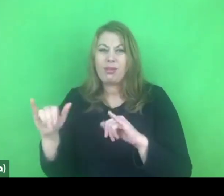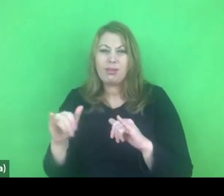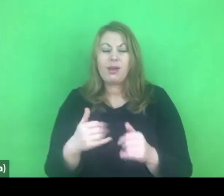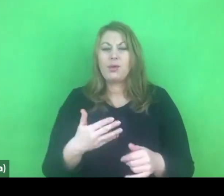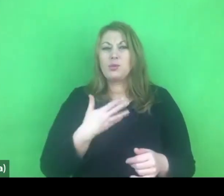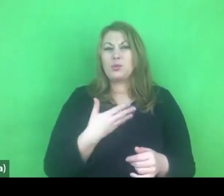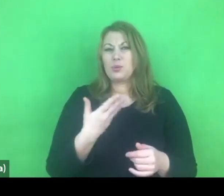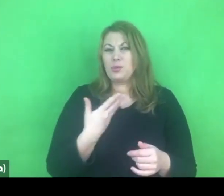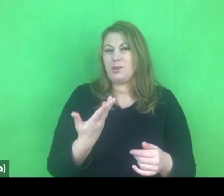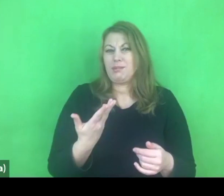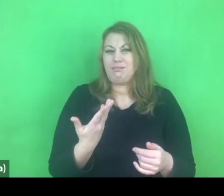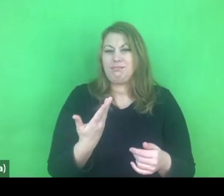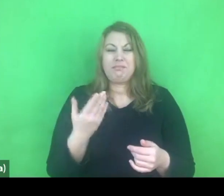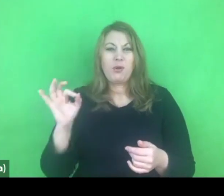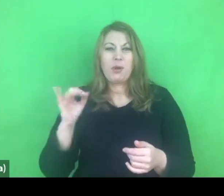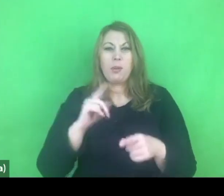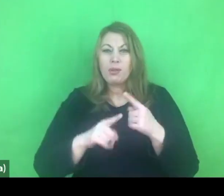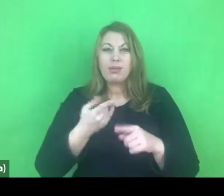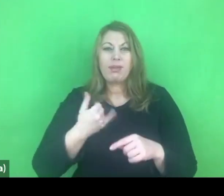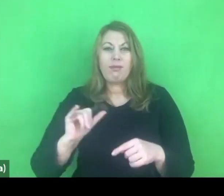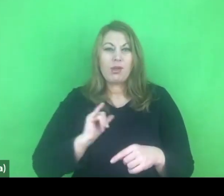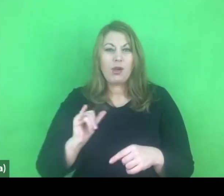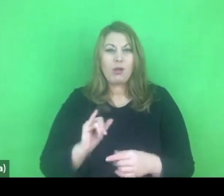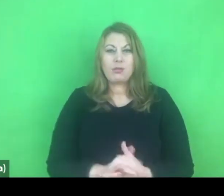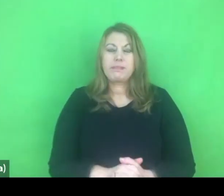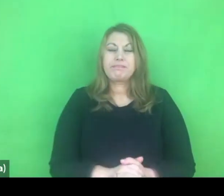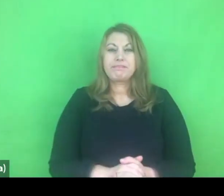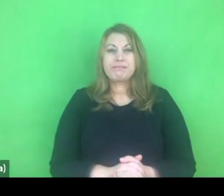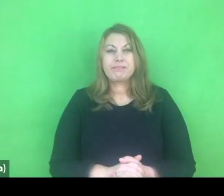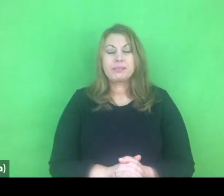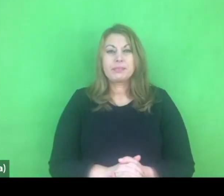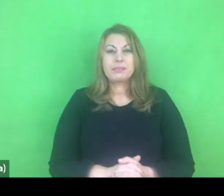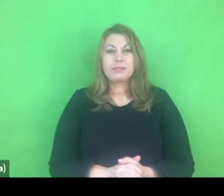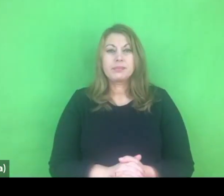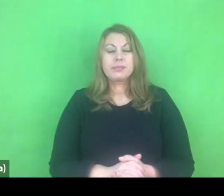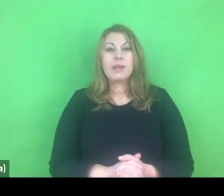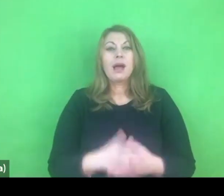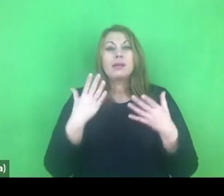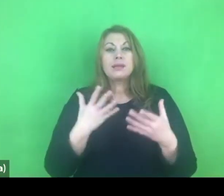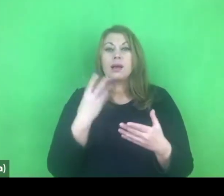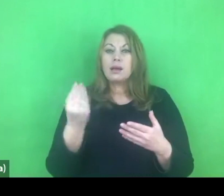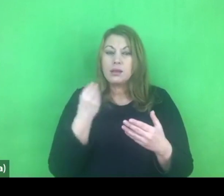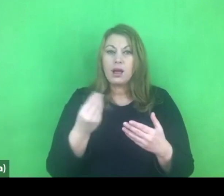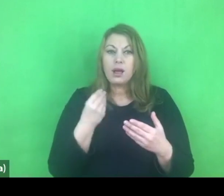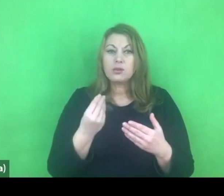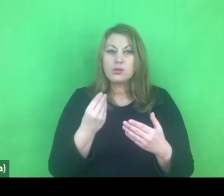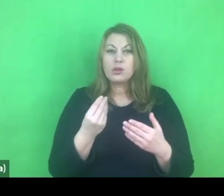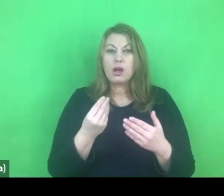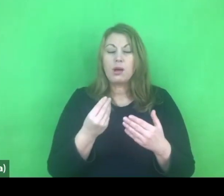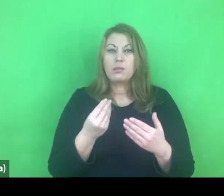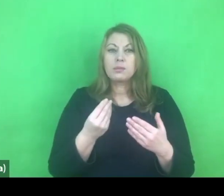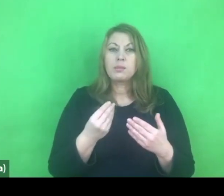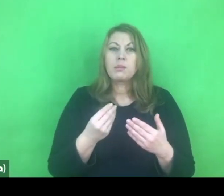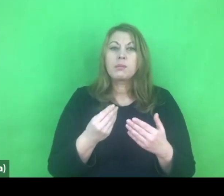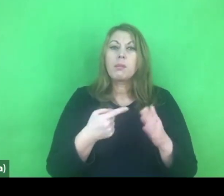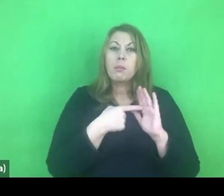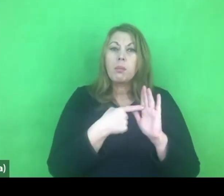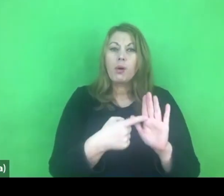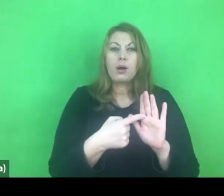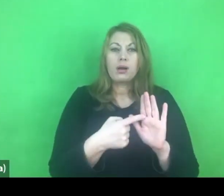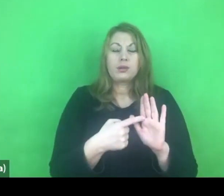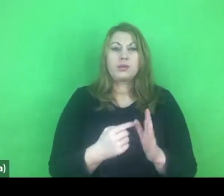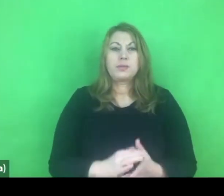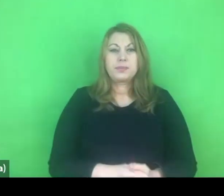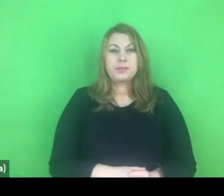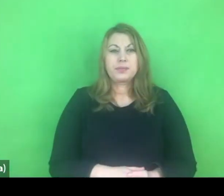To, co chciałabym Państwu pokazać, przepraszam, że jestem rozbiegana wzrokiem,